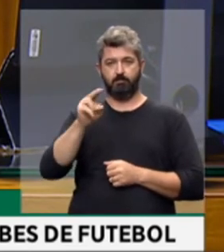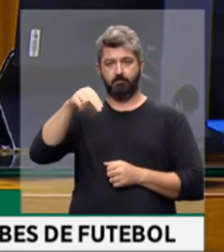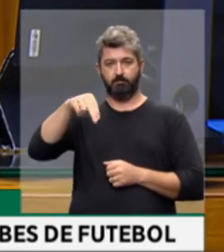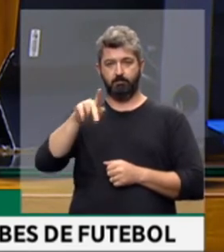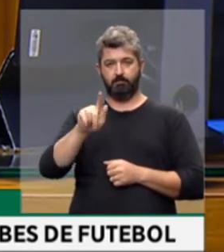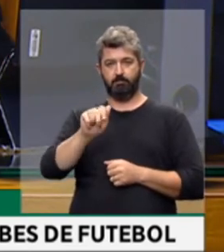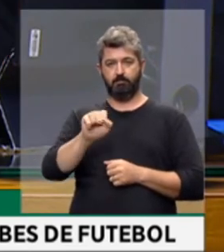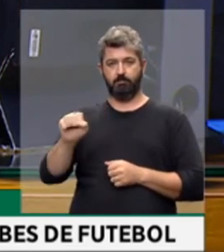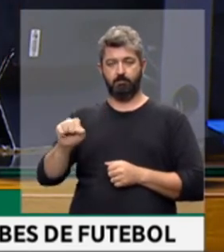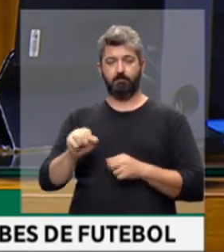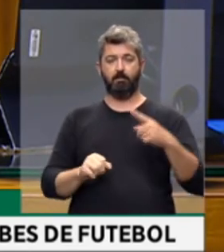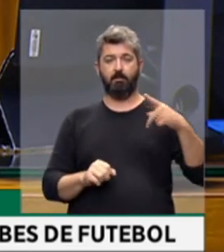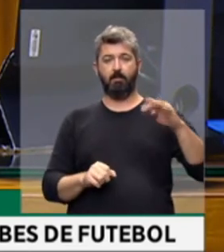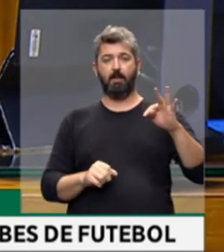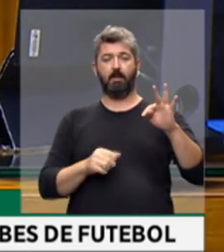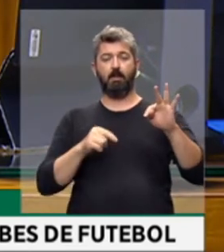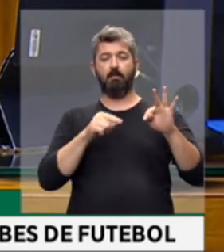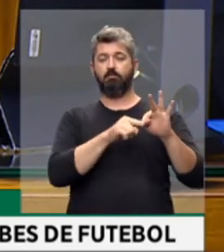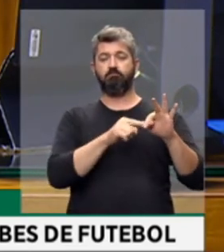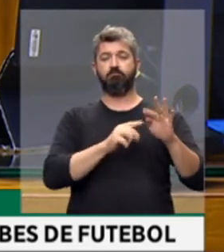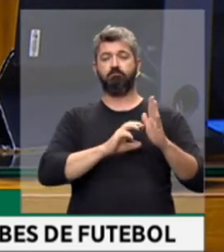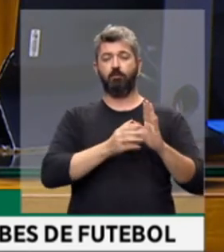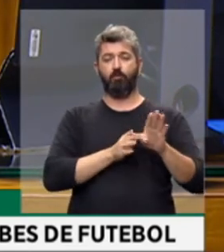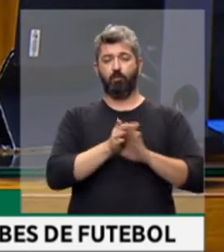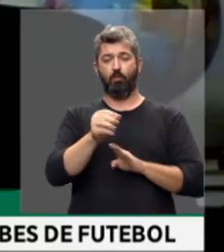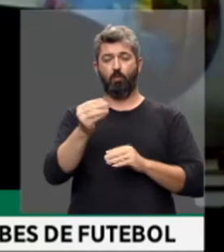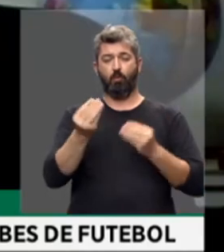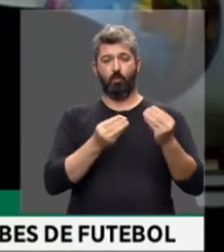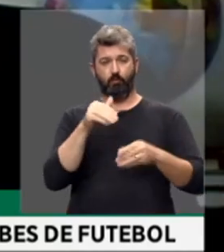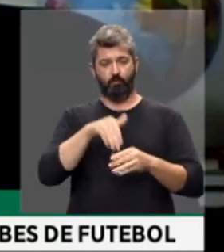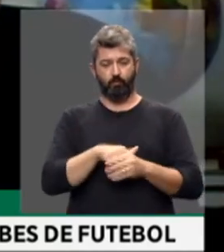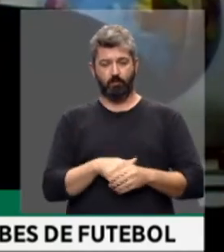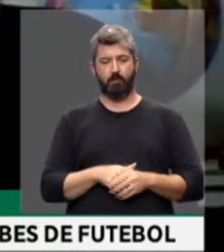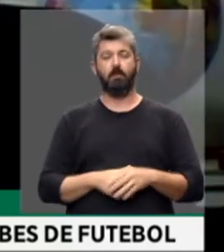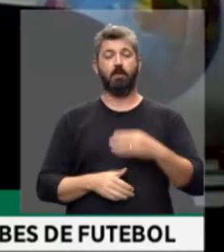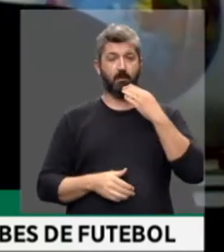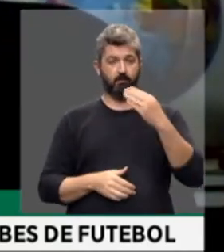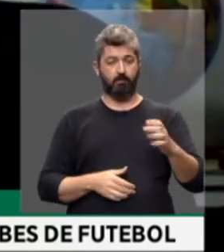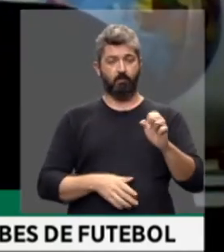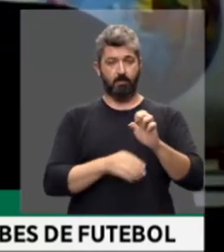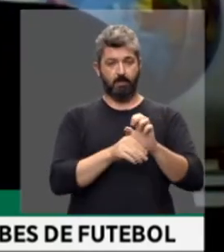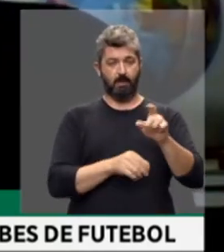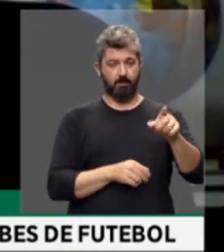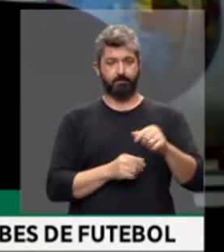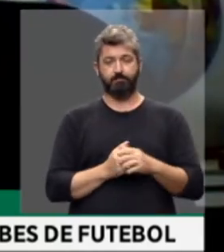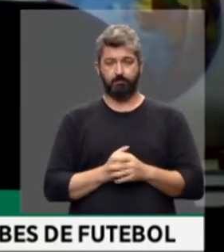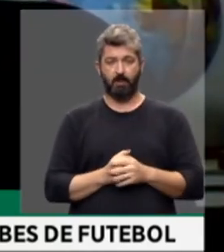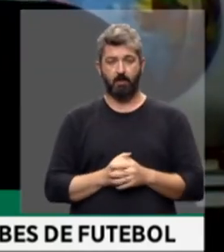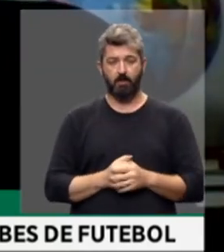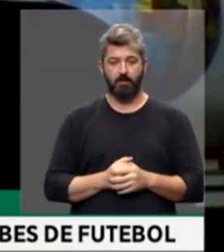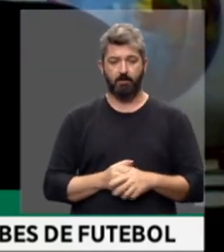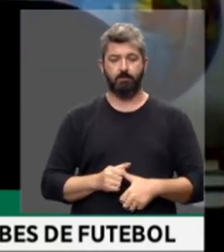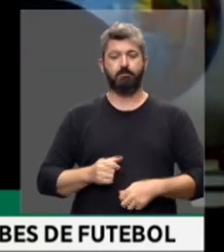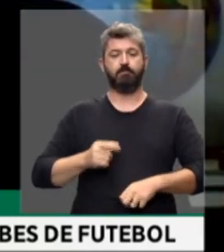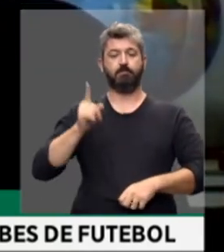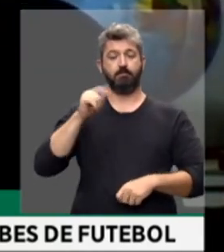APROVAÇÃO. ESSA É A DEFESA, PRESIDENTE. [PRESIDENTE]: OBRIGADO DEPUTADO. ORIENTAÇÃO DE BANCADA COMO VOTA O PT? [DEPUTADO]: JÁ FIZ A MANIFESTAÇÃO, PORTANTO É